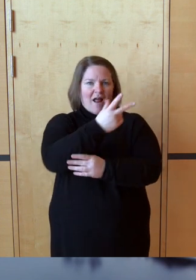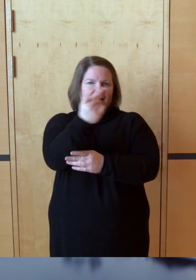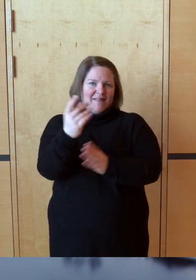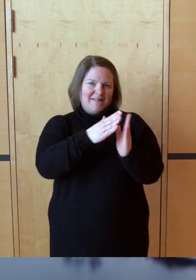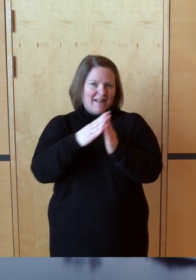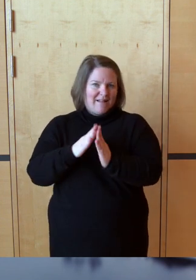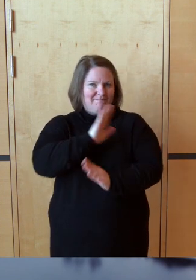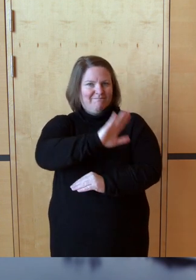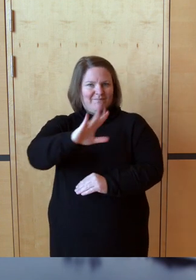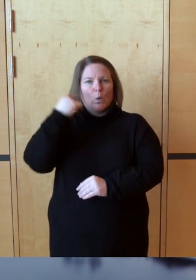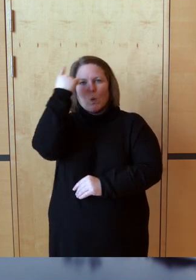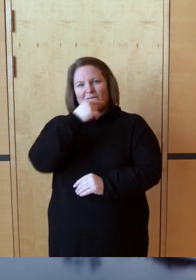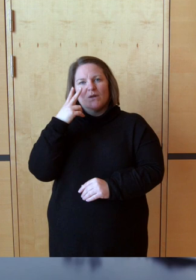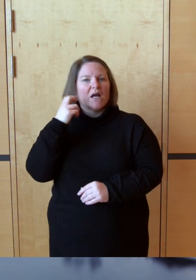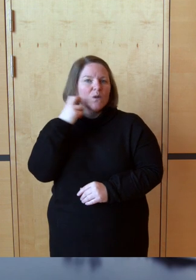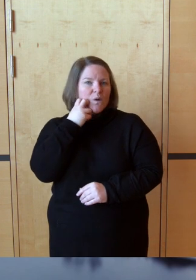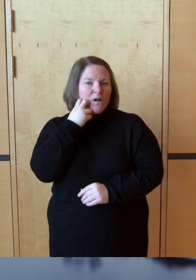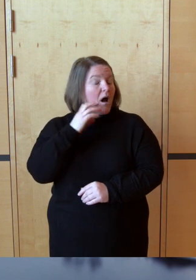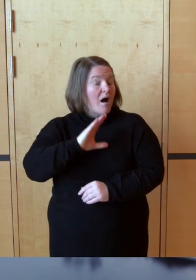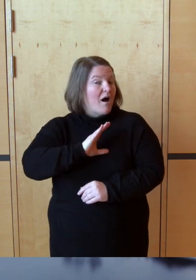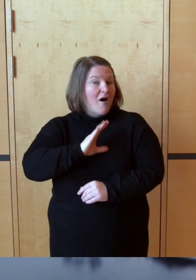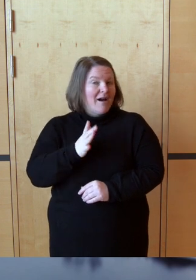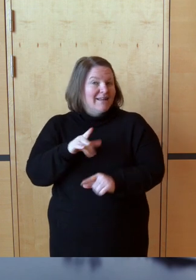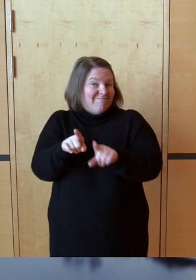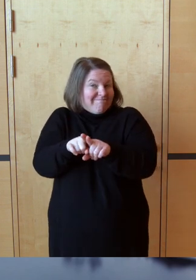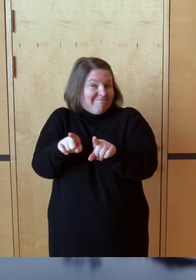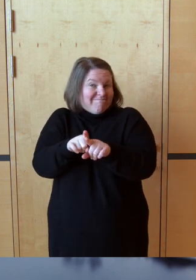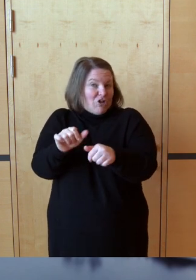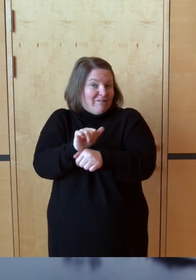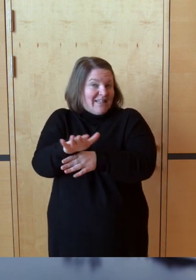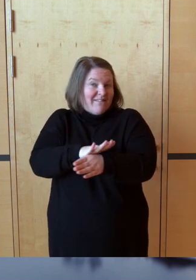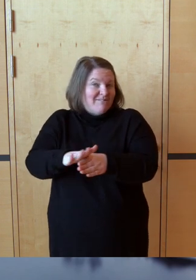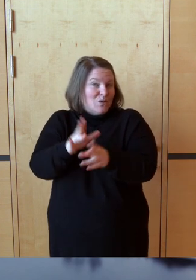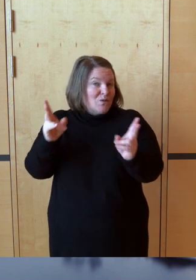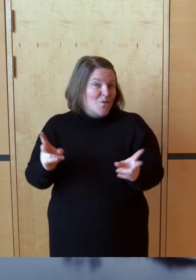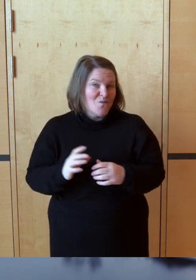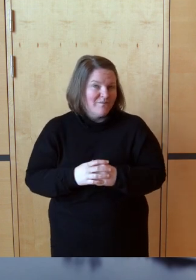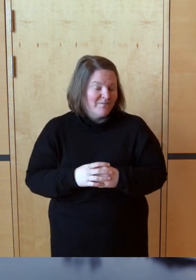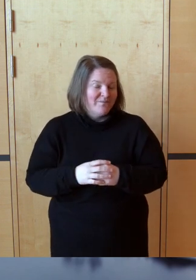Huvudstation så har man ju inte tillgång till den den är unik möjlighet än men med den här flytten